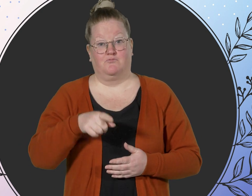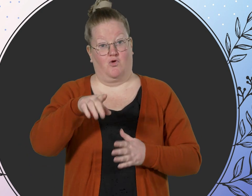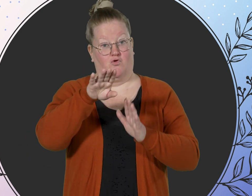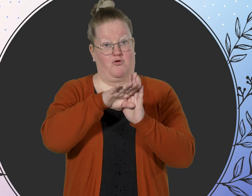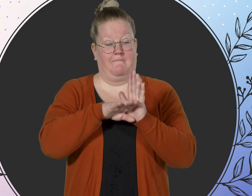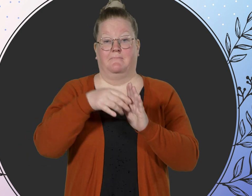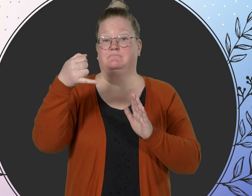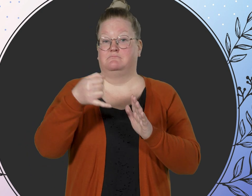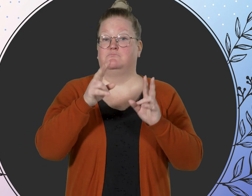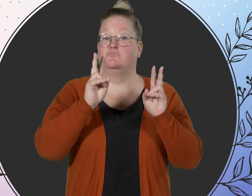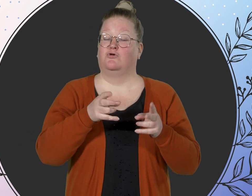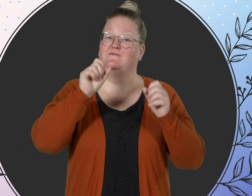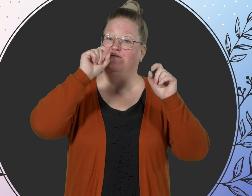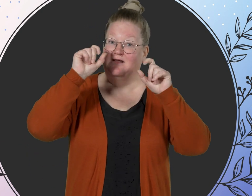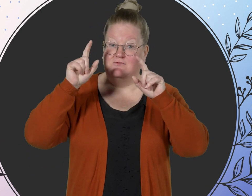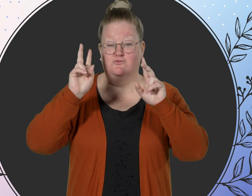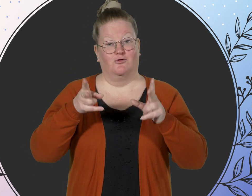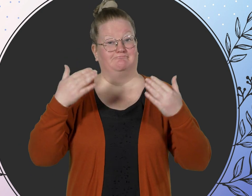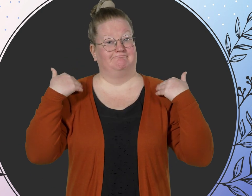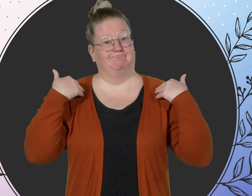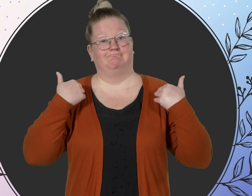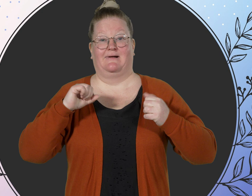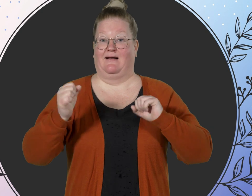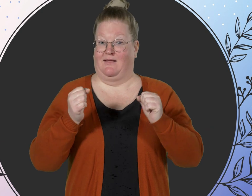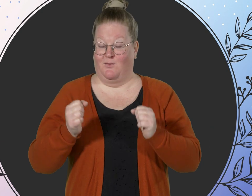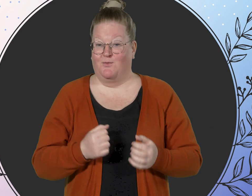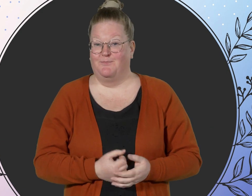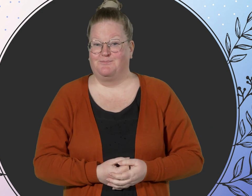Ohjelmassa on myös virkistäytymistä ja liikkumista.